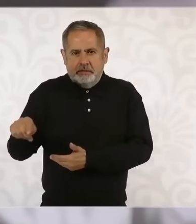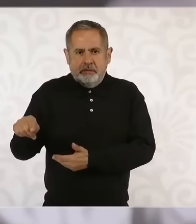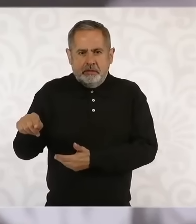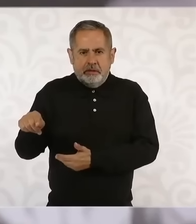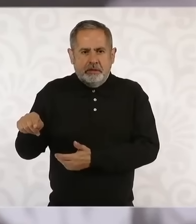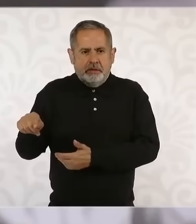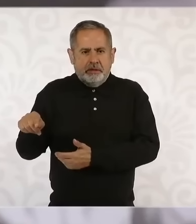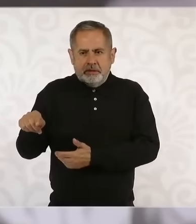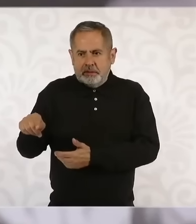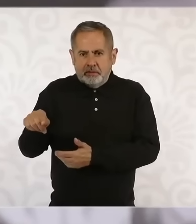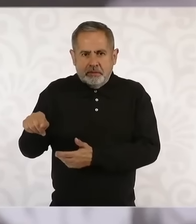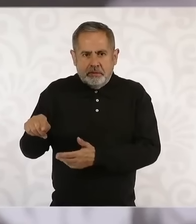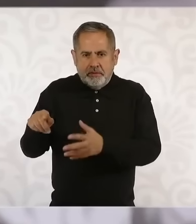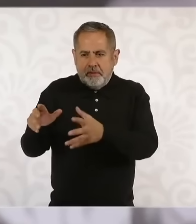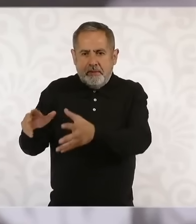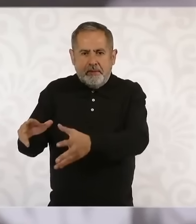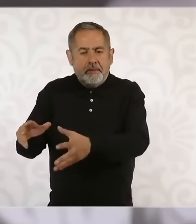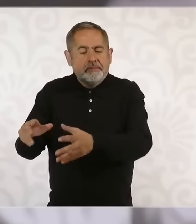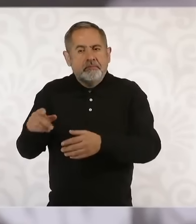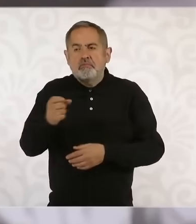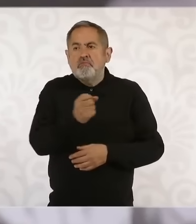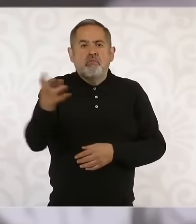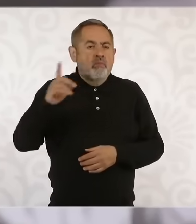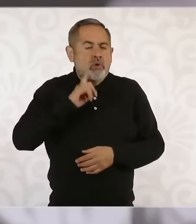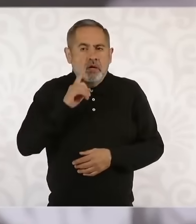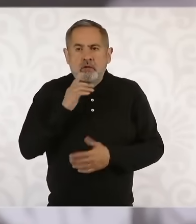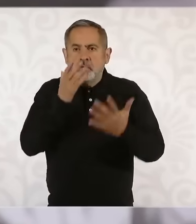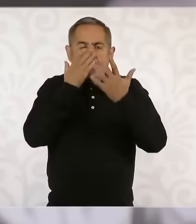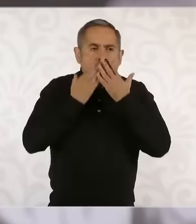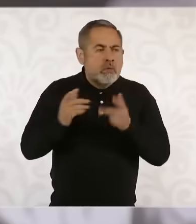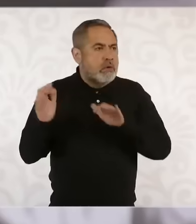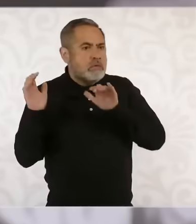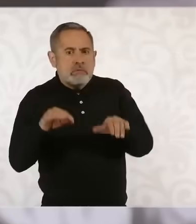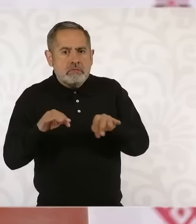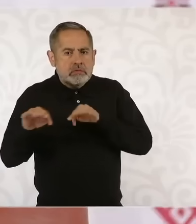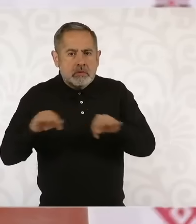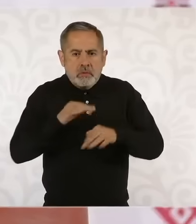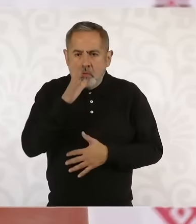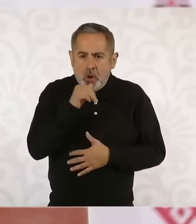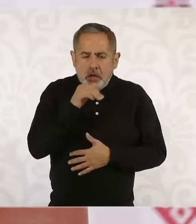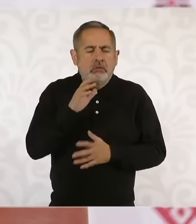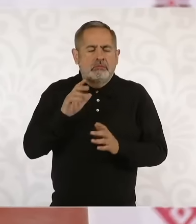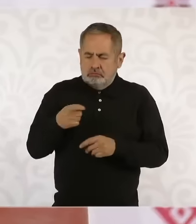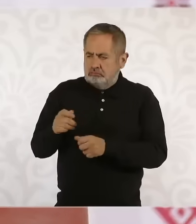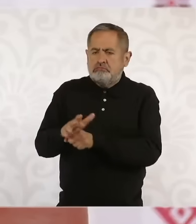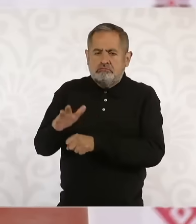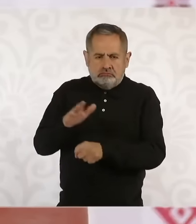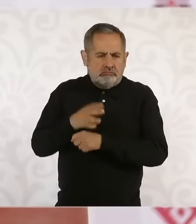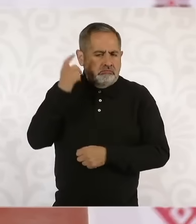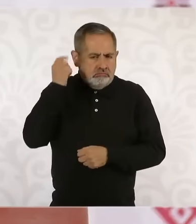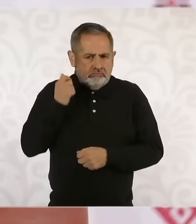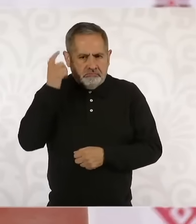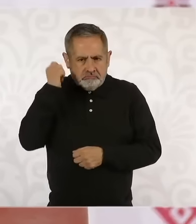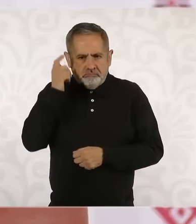tener un trabajo formal eh y derivado de ello tener una pensión contributiva, la mayoría de